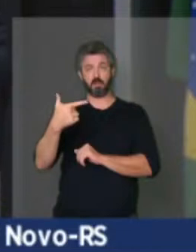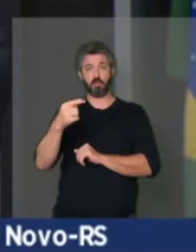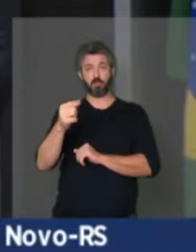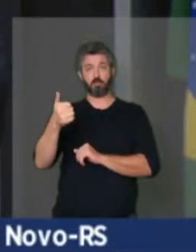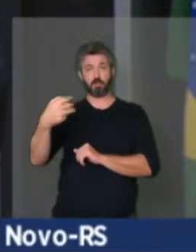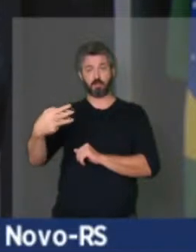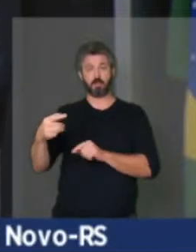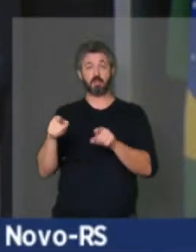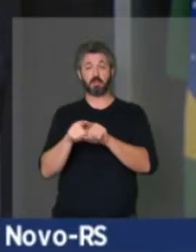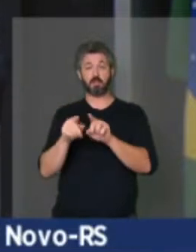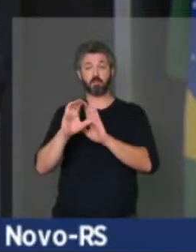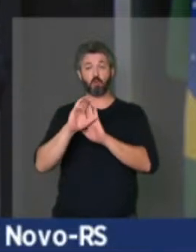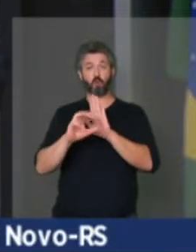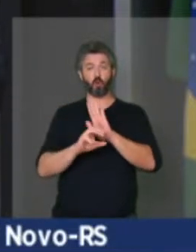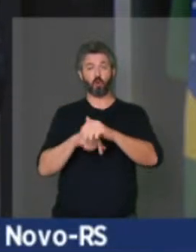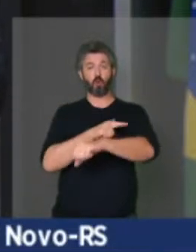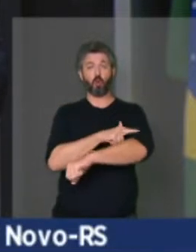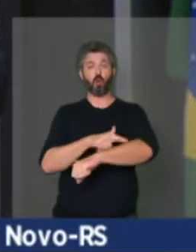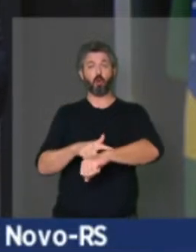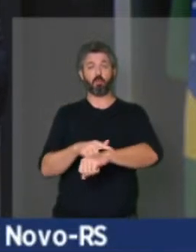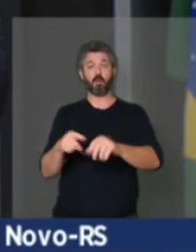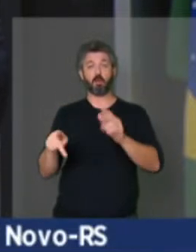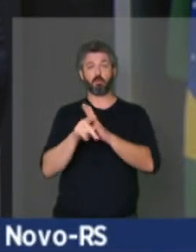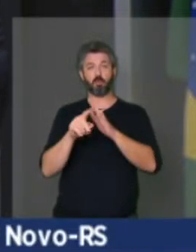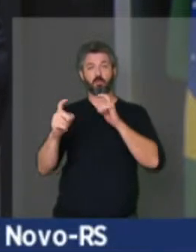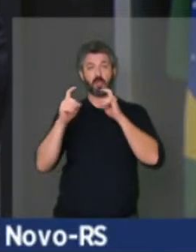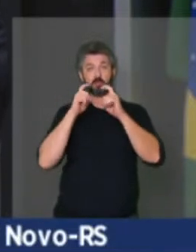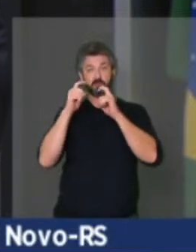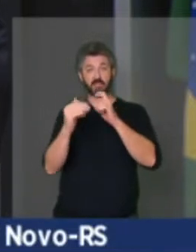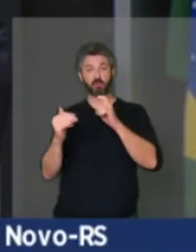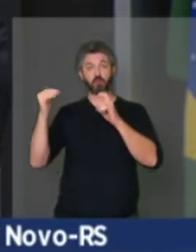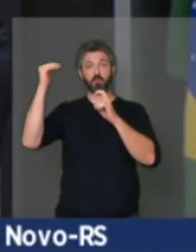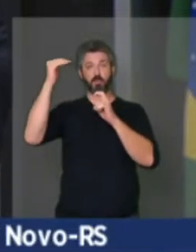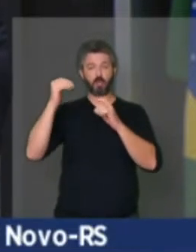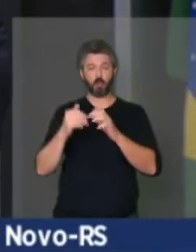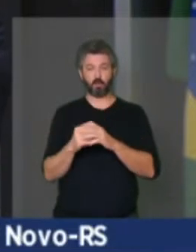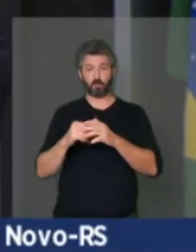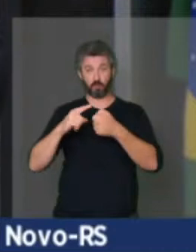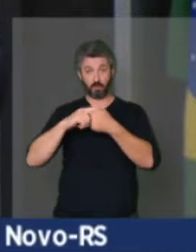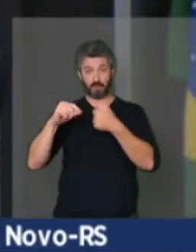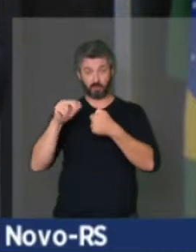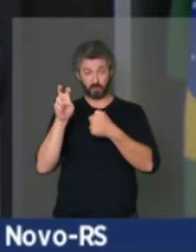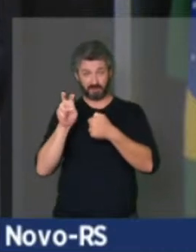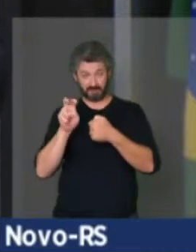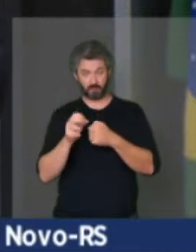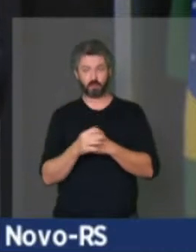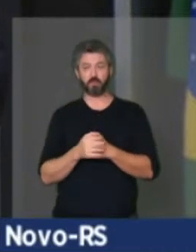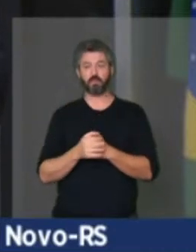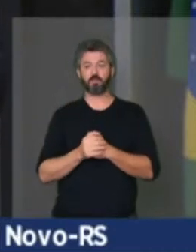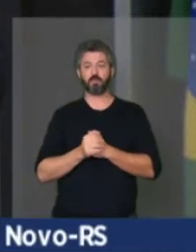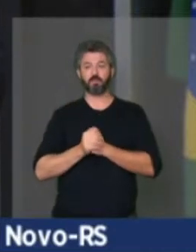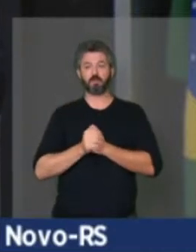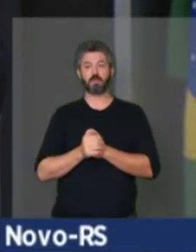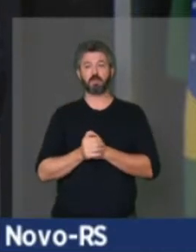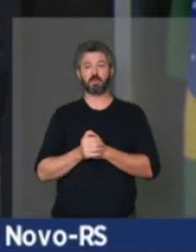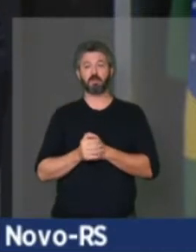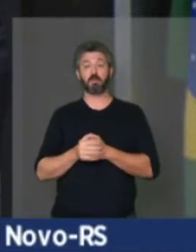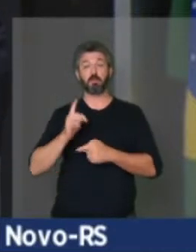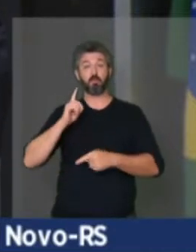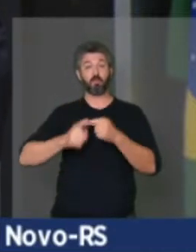ADMINISTRAÇÃO. E NO ART. A, DESSE CÓ DIGO, HÁ A VEDAÇÃO AO USO DE INFORMAÇÕES PRIVILEGIADAS PARA OBTENÇÃO DE VANTAGENS NO BRASIL OU NO EXTERIOR.